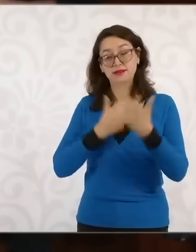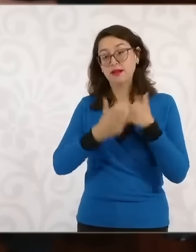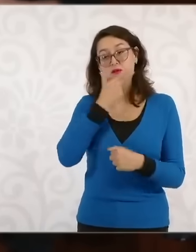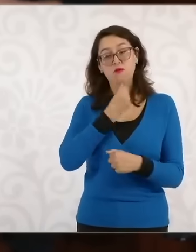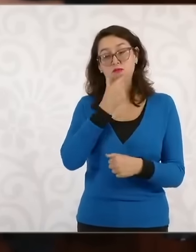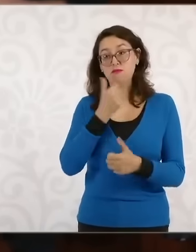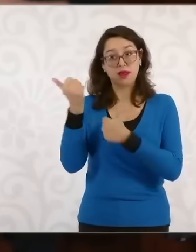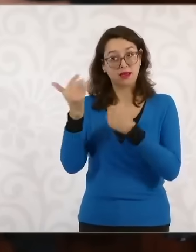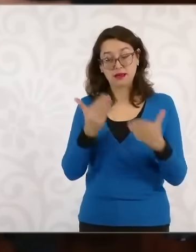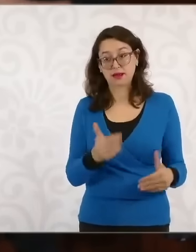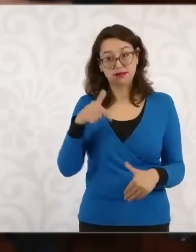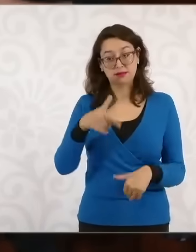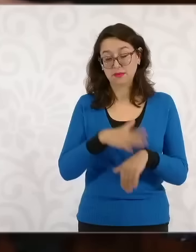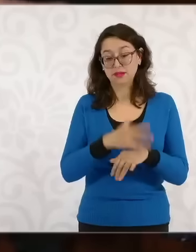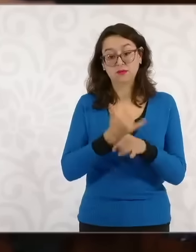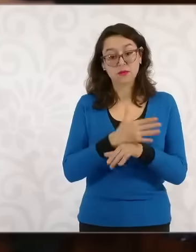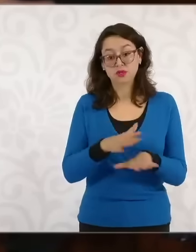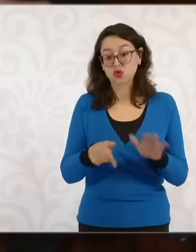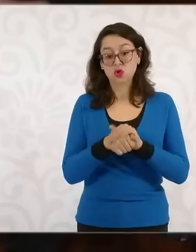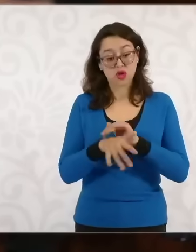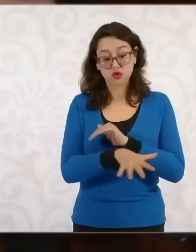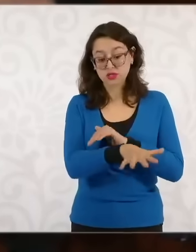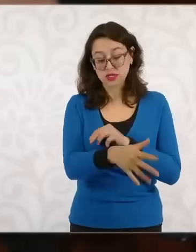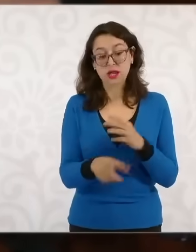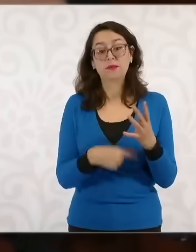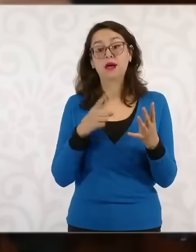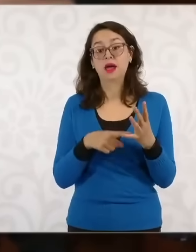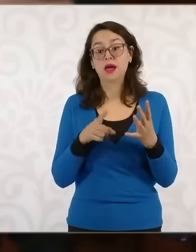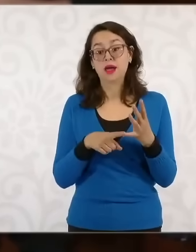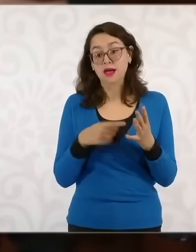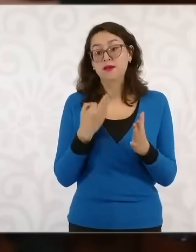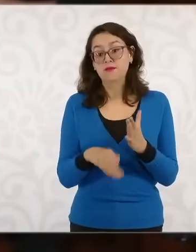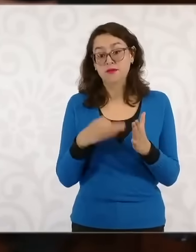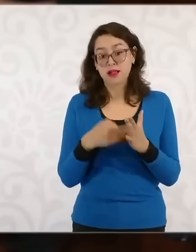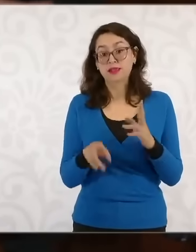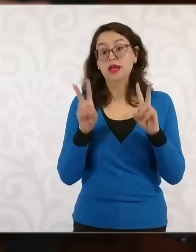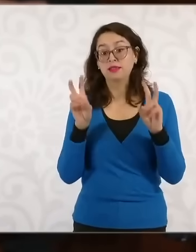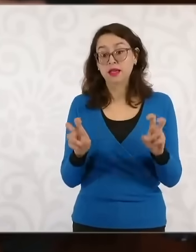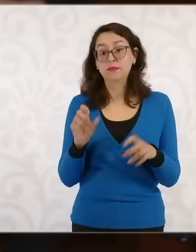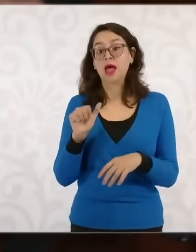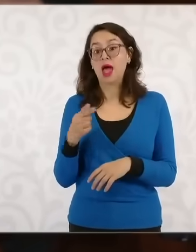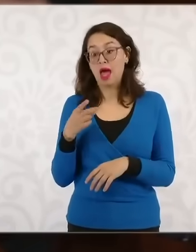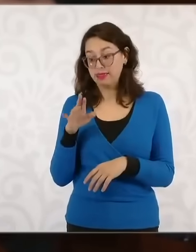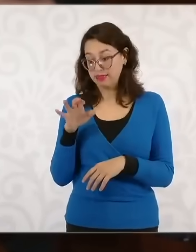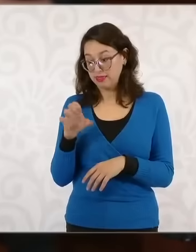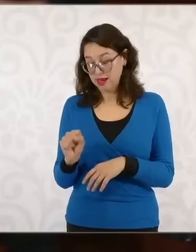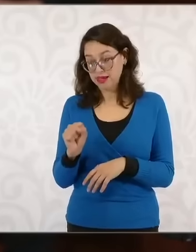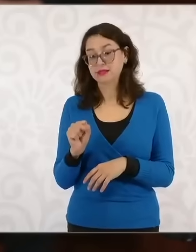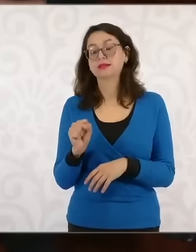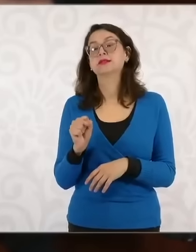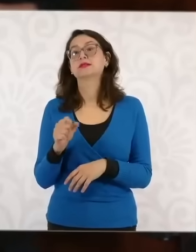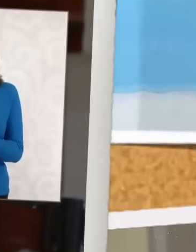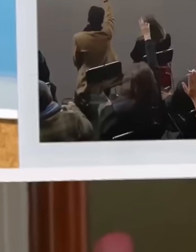Flores revela casos fuertes en la conferencia, arriesgando su vida al exhibir esto. Veamos.